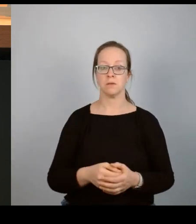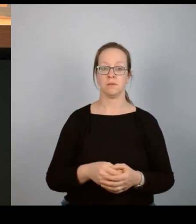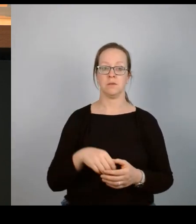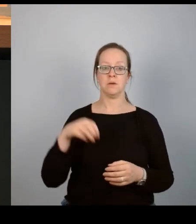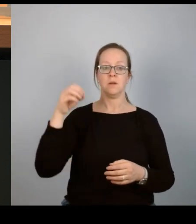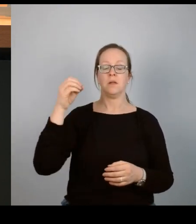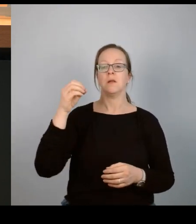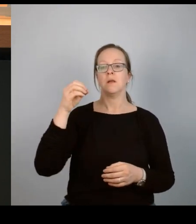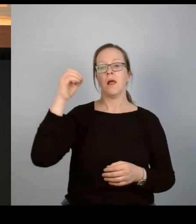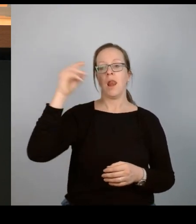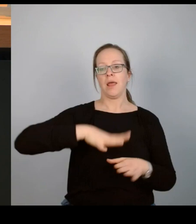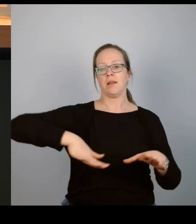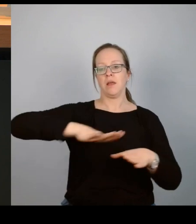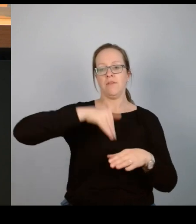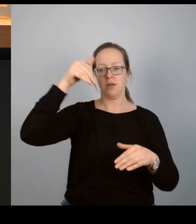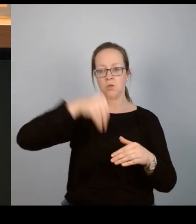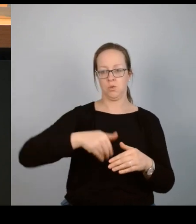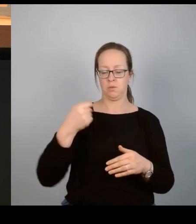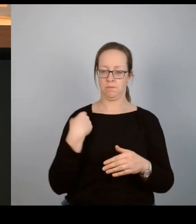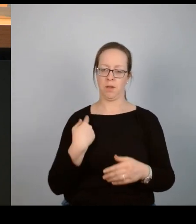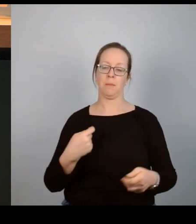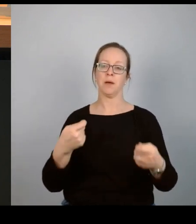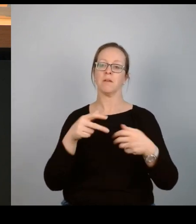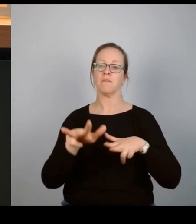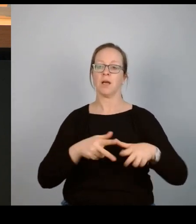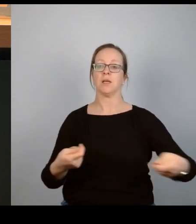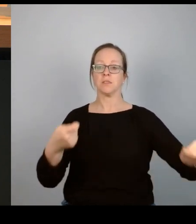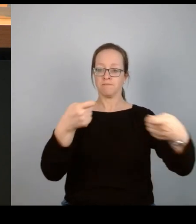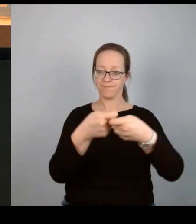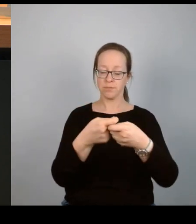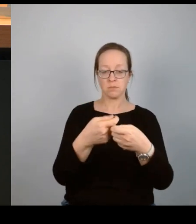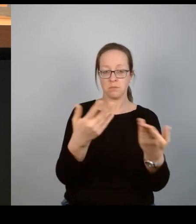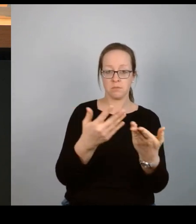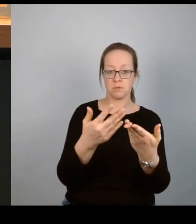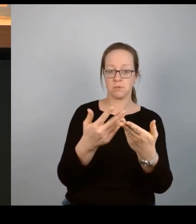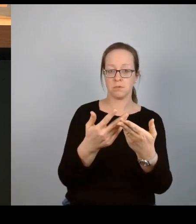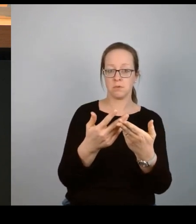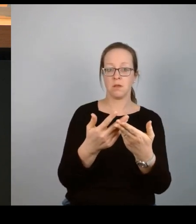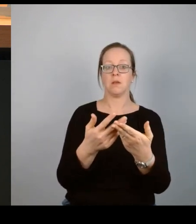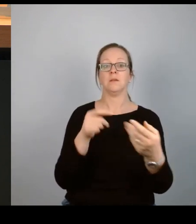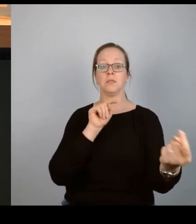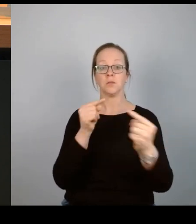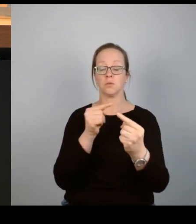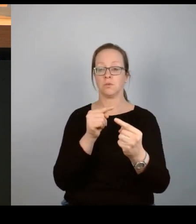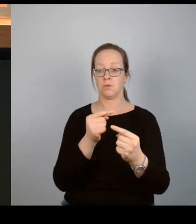ja immer so ein bisschen Problem. Sie kennen Frau Doktor Koch. Eine Stadträtin in Pankow, eine Bezirksstadträtin.